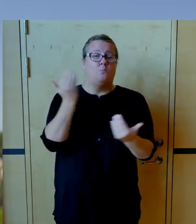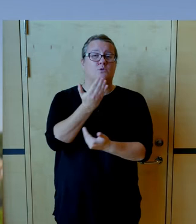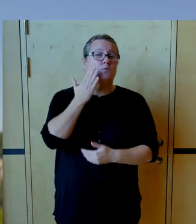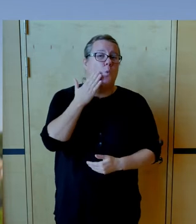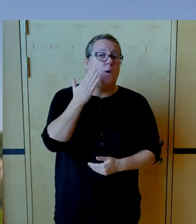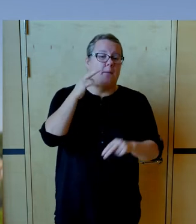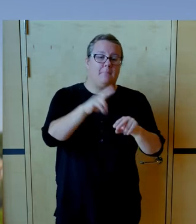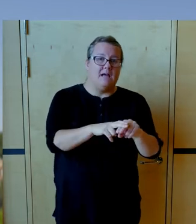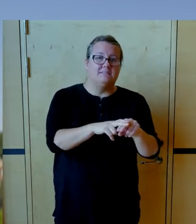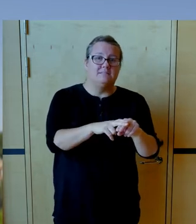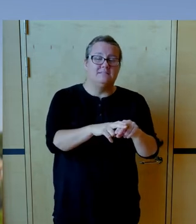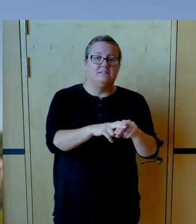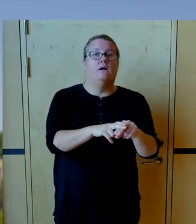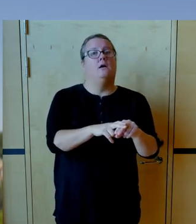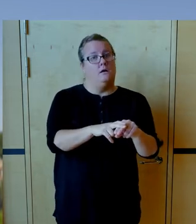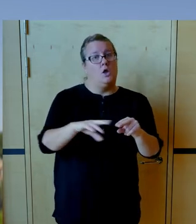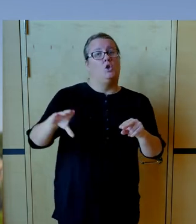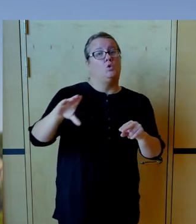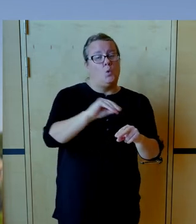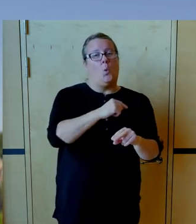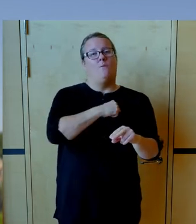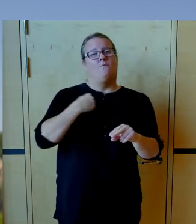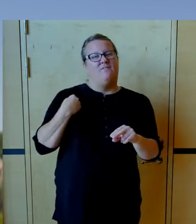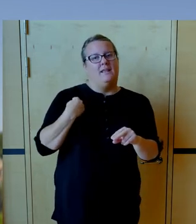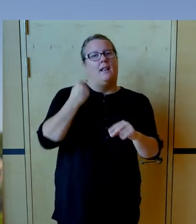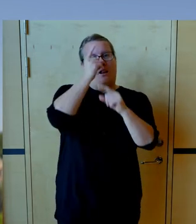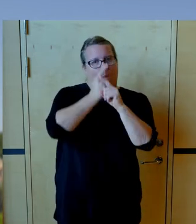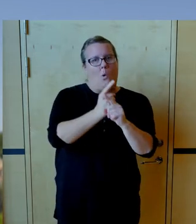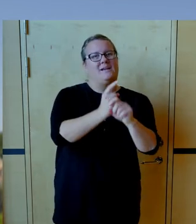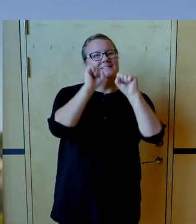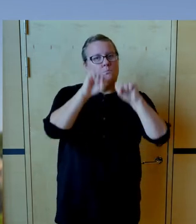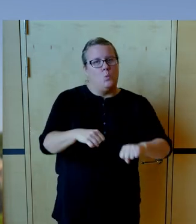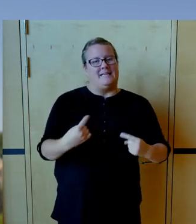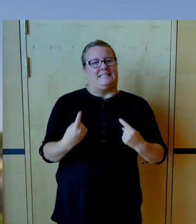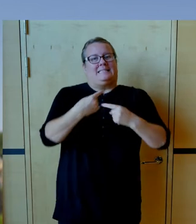Så måste vi ju rimligen Erbjuda dessa personer Hemtjänst